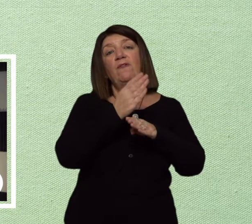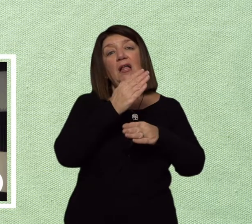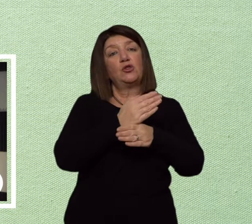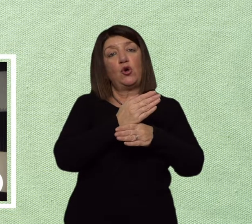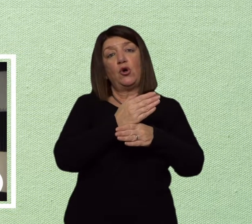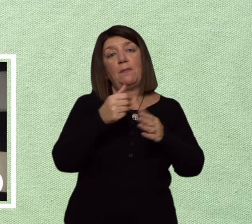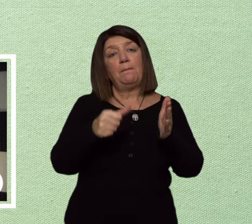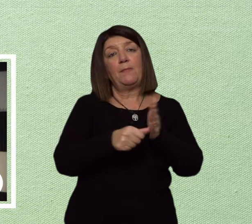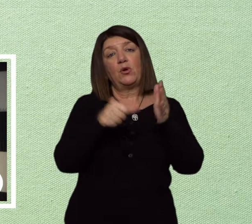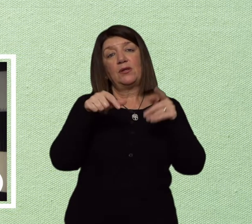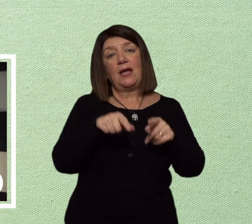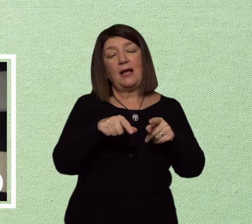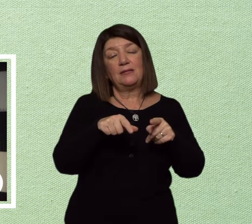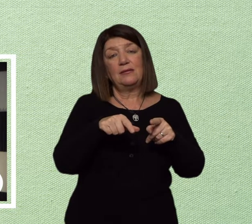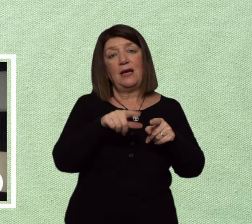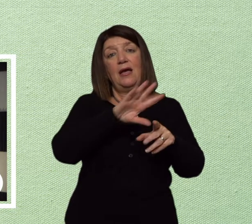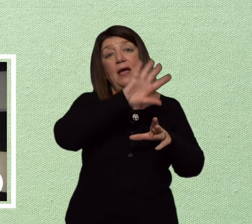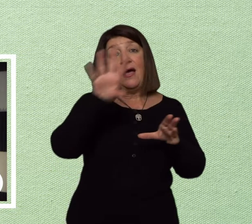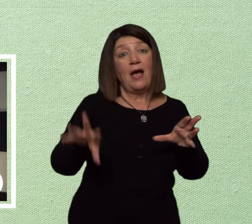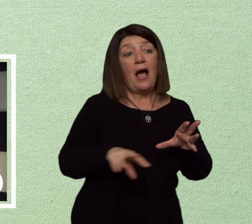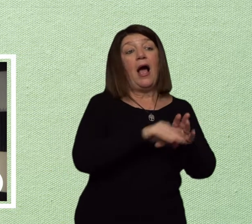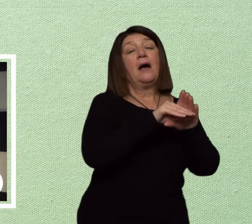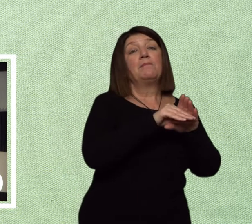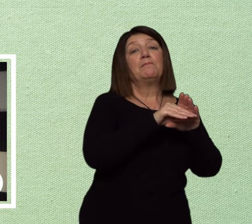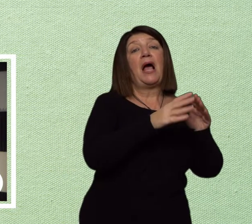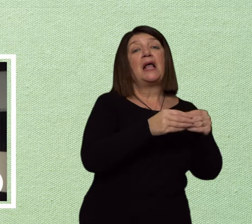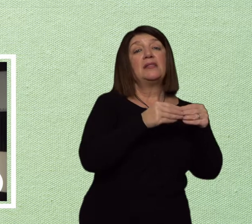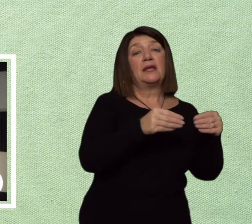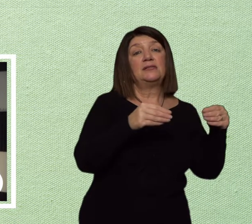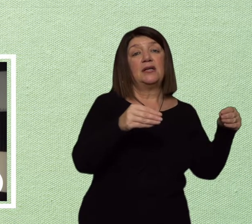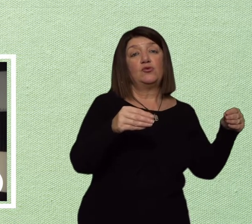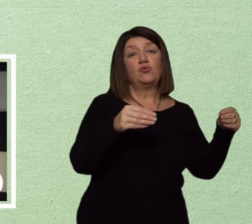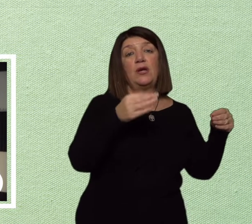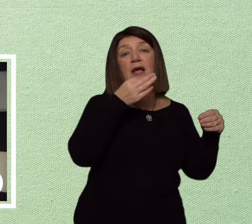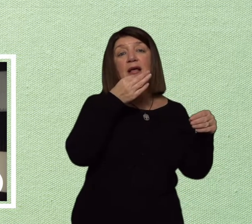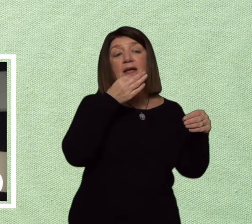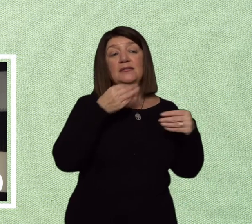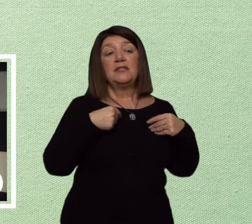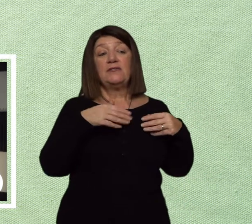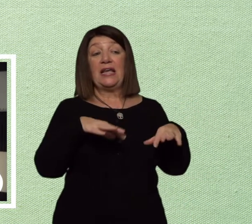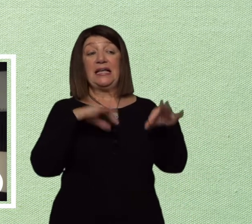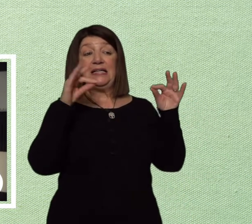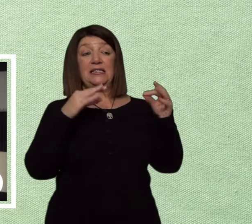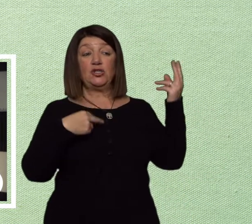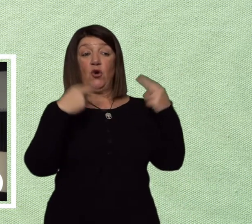attrezzature perché avere tempo, e noi cerchiamo di dare un'ora alle prime visite, vuol dire